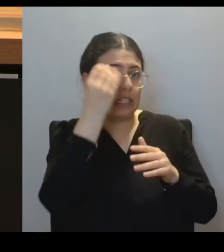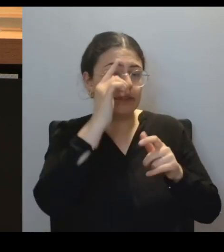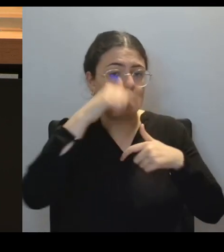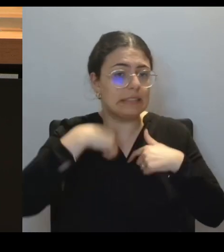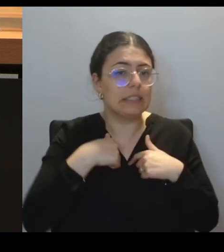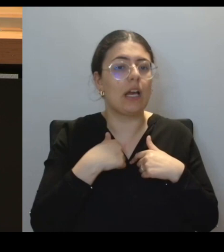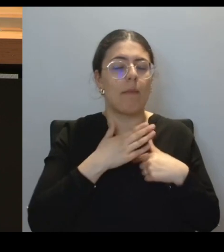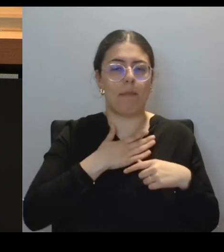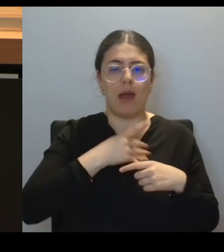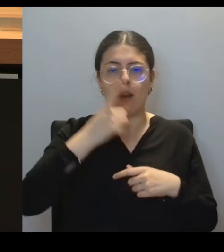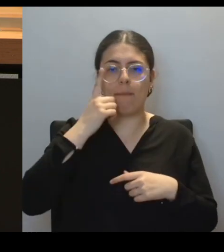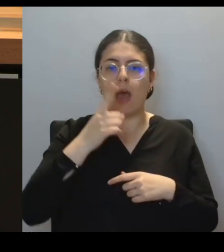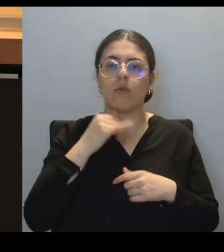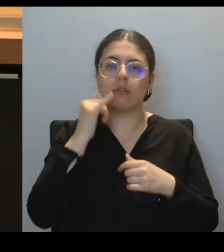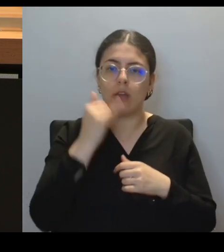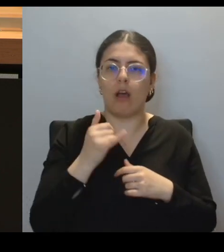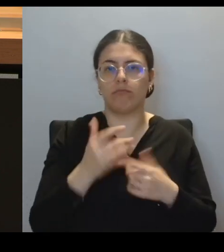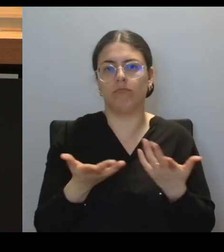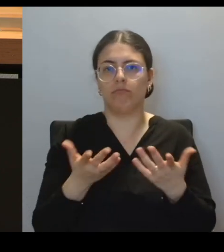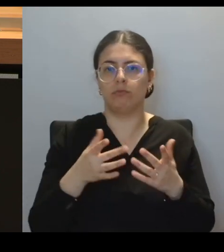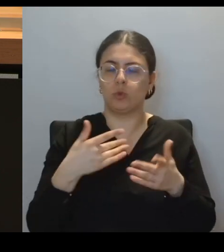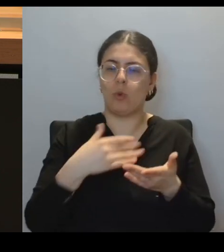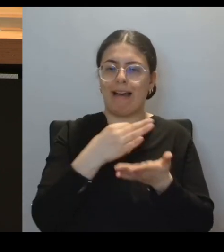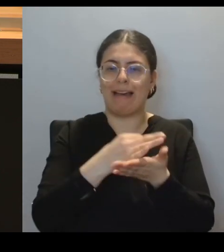sich anzuschauen Und das ist auch beim neuen Bericht so gemeinsam zu machen.